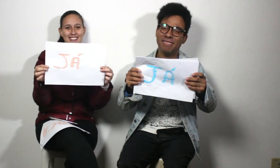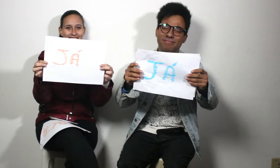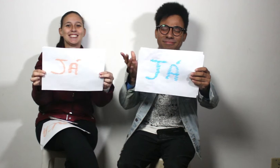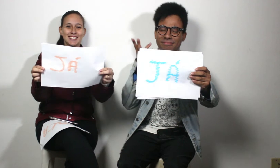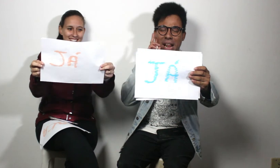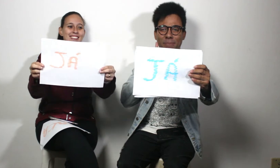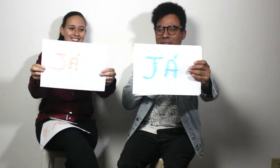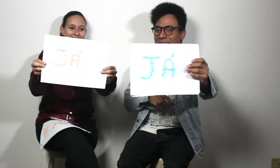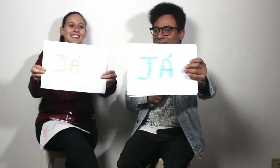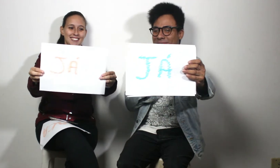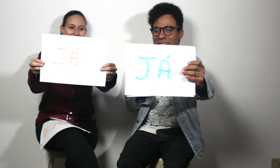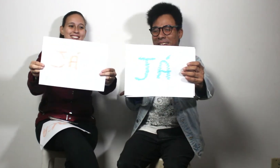Eu não lembrei...